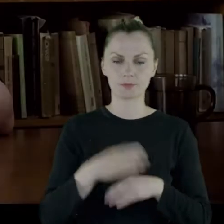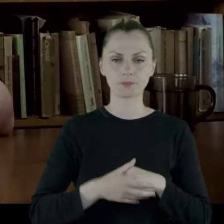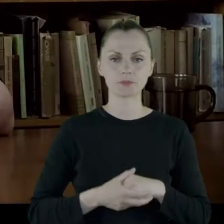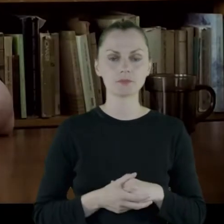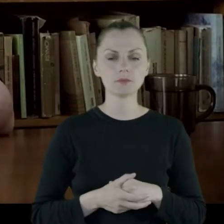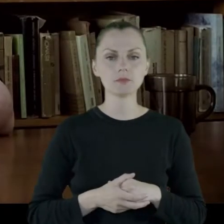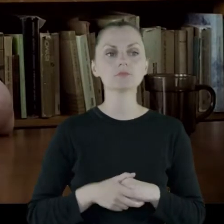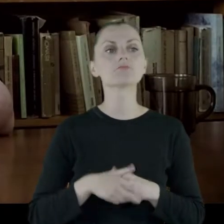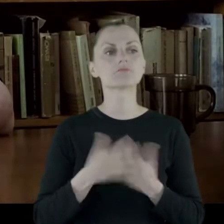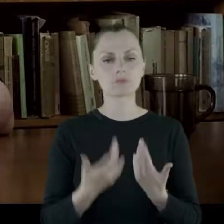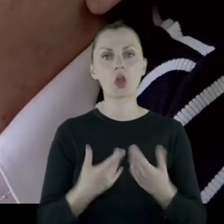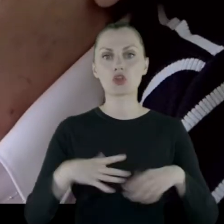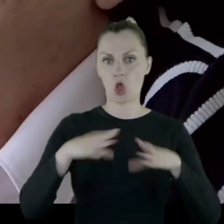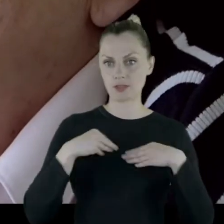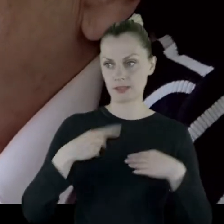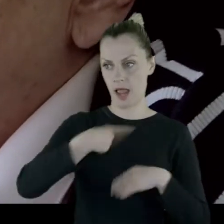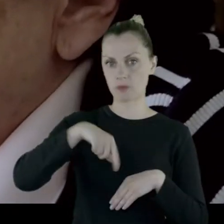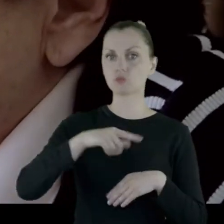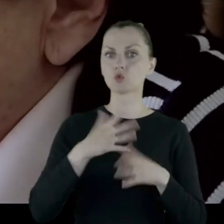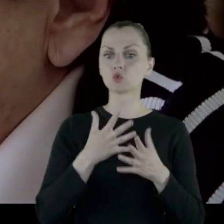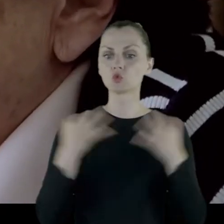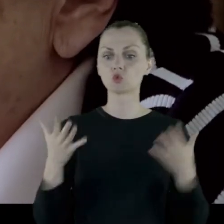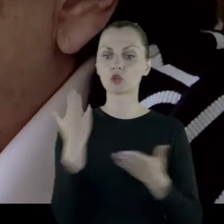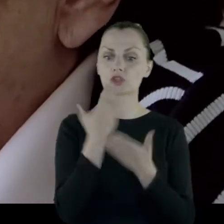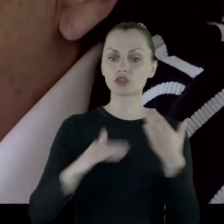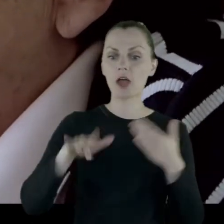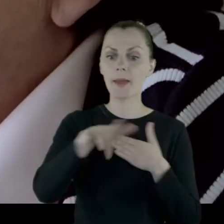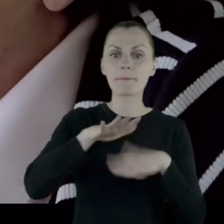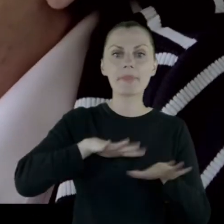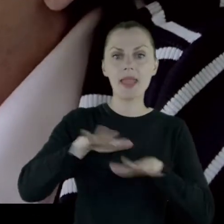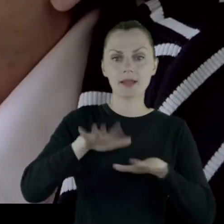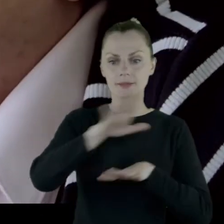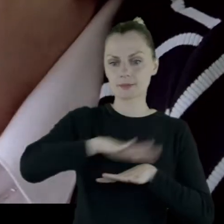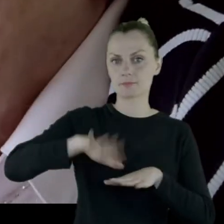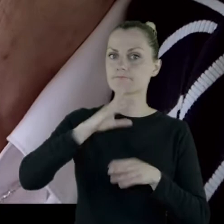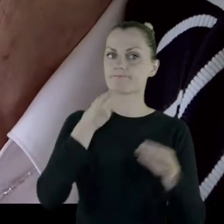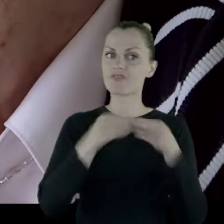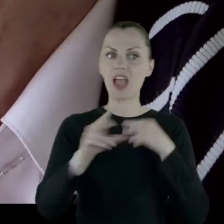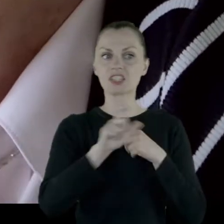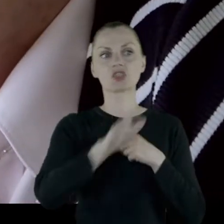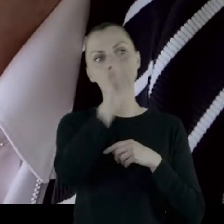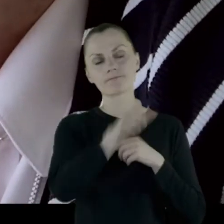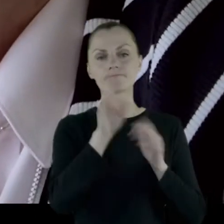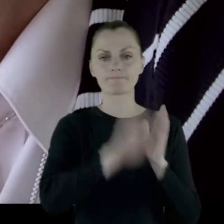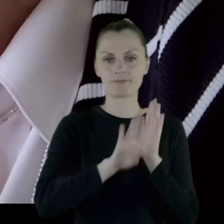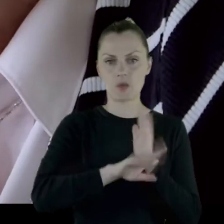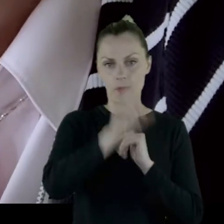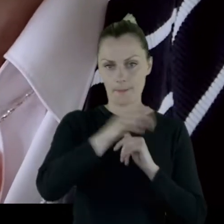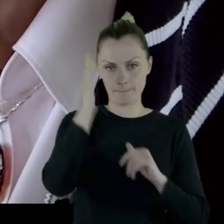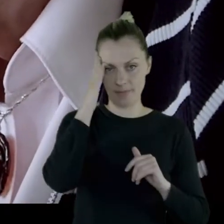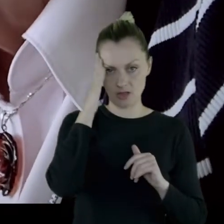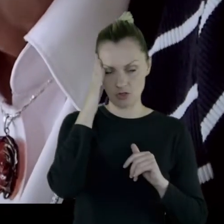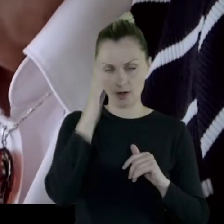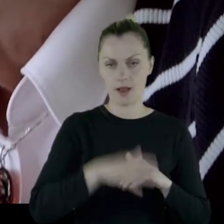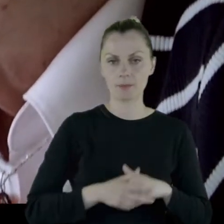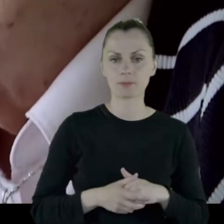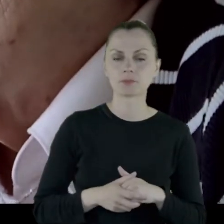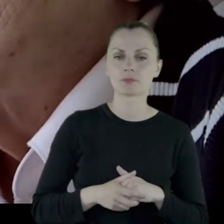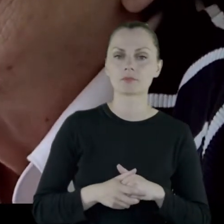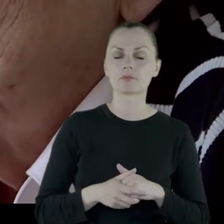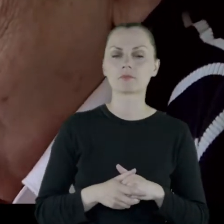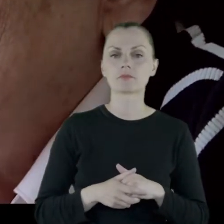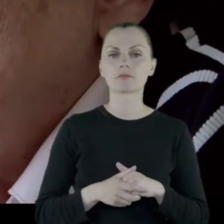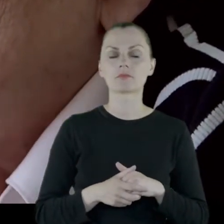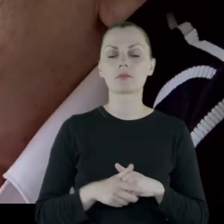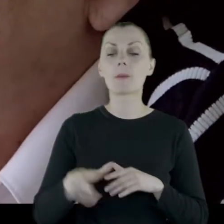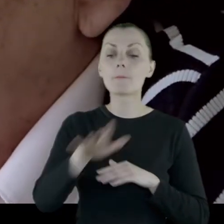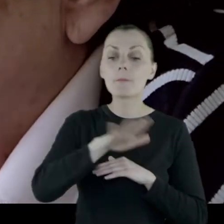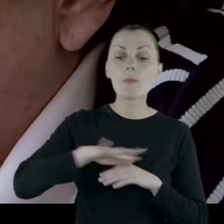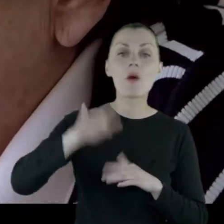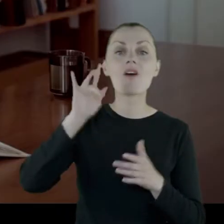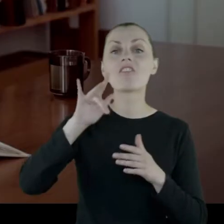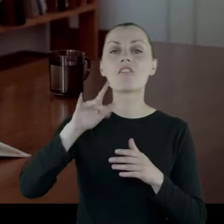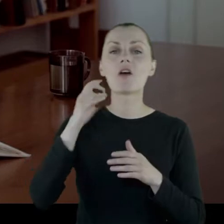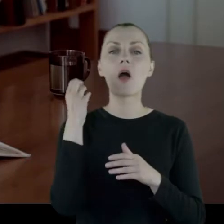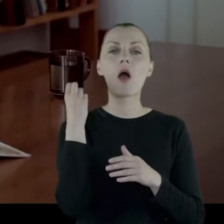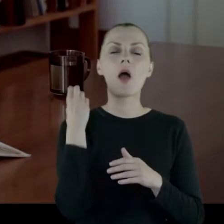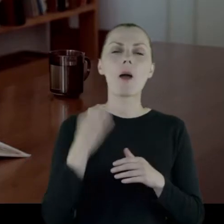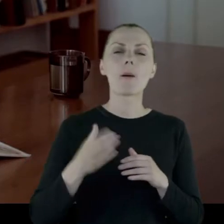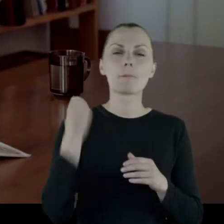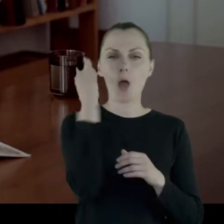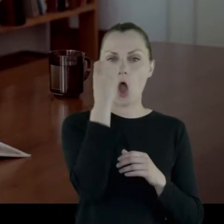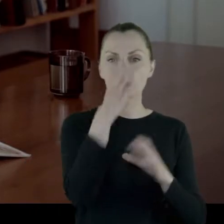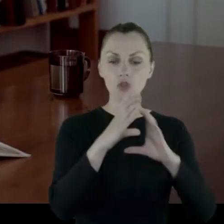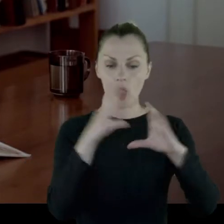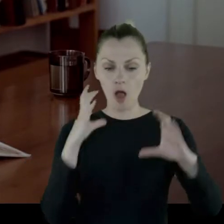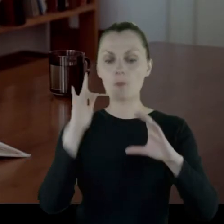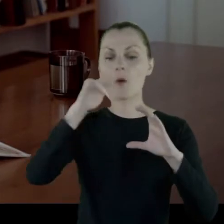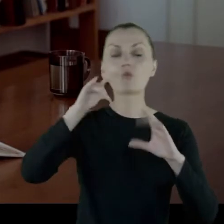Dostaliśmy sporą część, większą niż przeciętny mieszkaniec Wilna, powierzchni wagonu, ponieważ trzeba było wstawić fotel